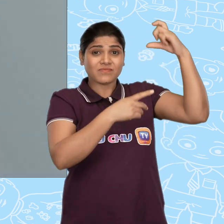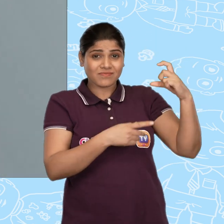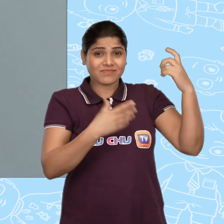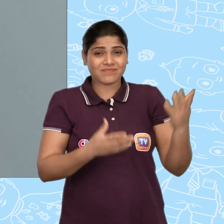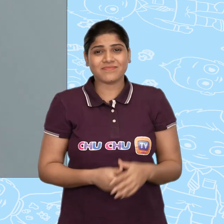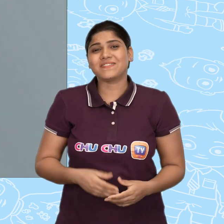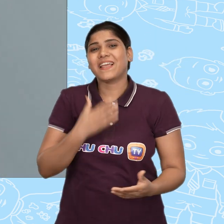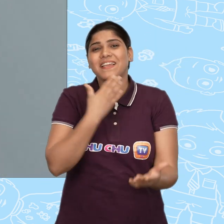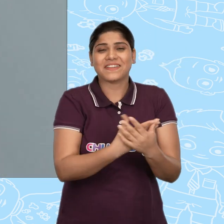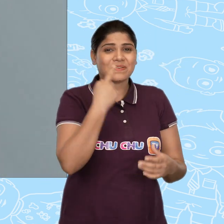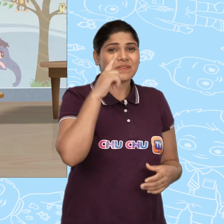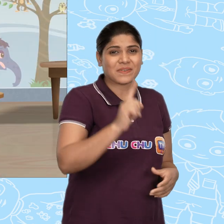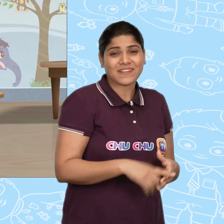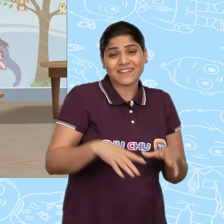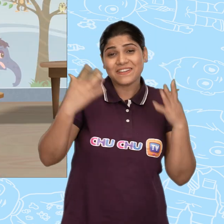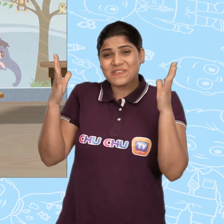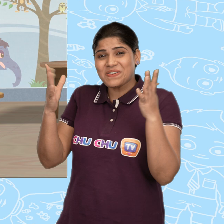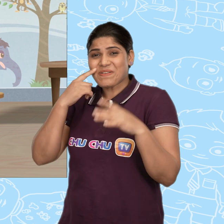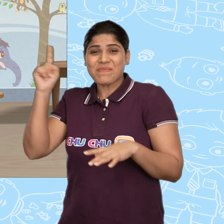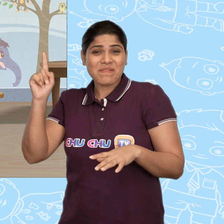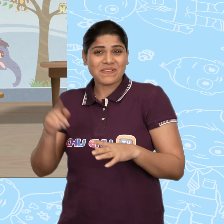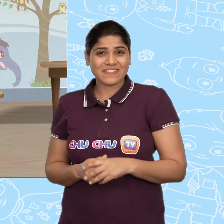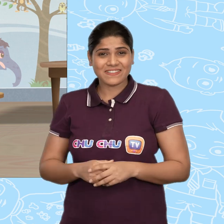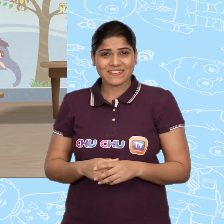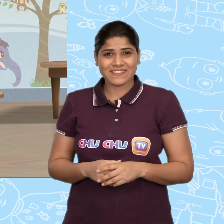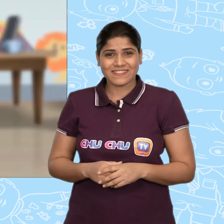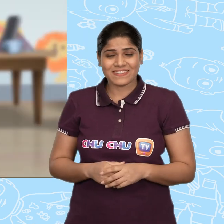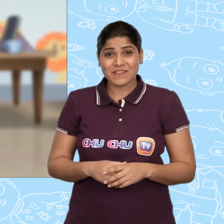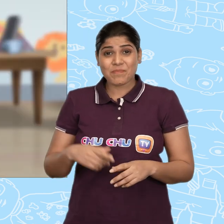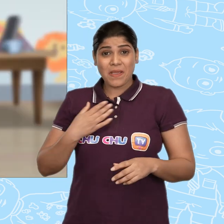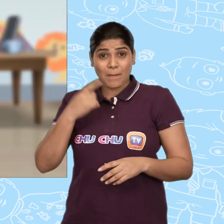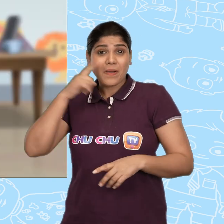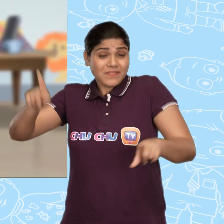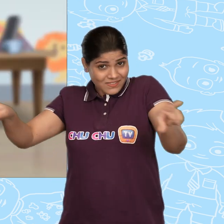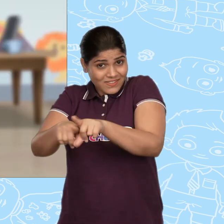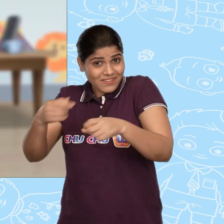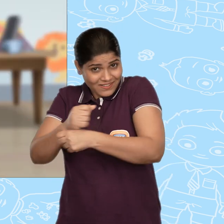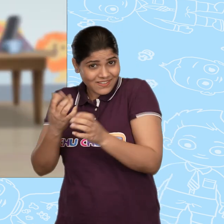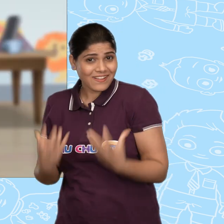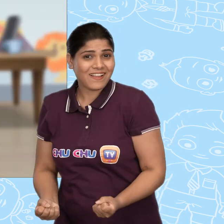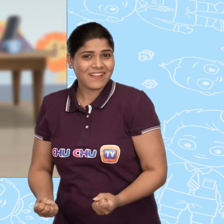धन्यवाद पापा Hooray पापा के लिए! मै पापा के जैसा बनना चाहता हूँ